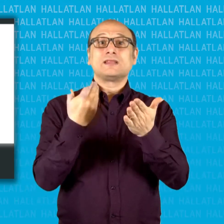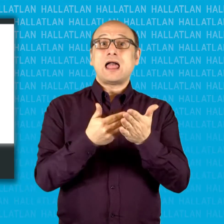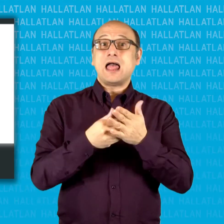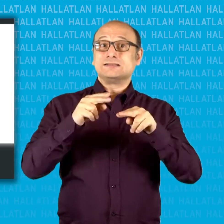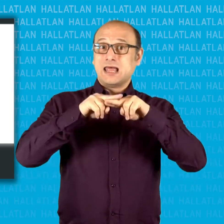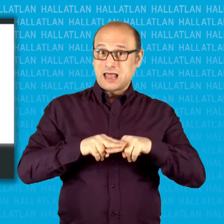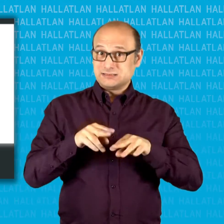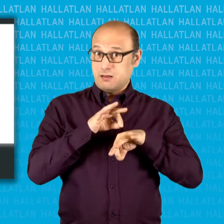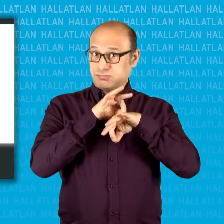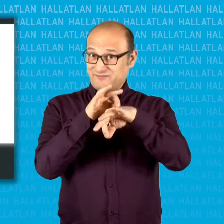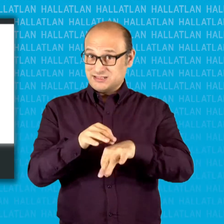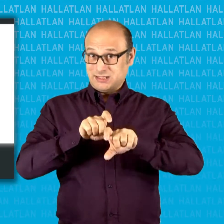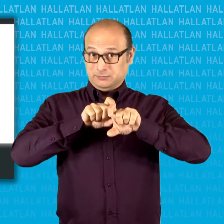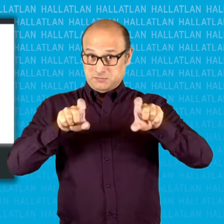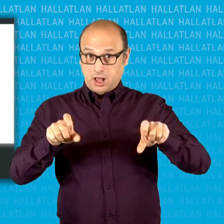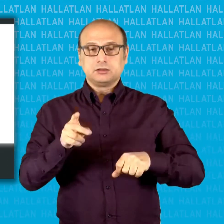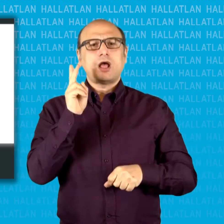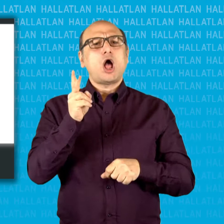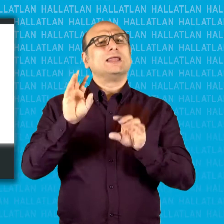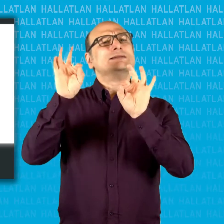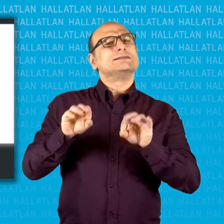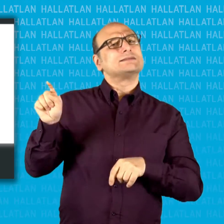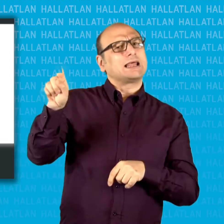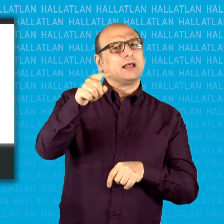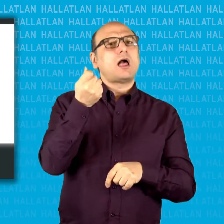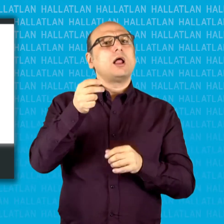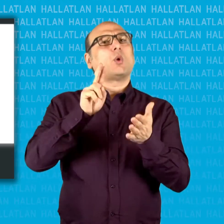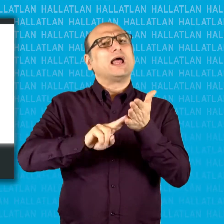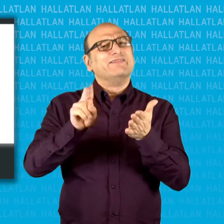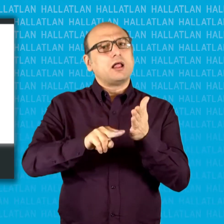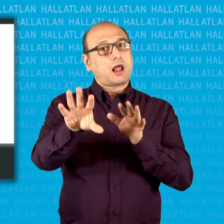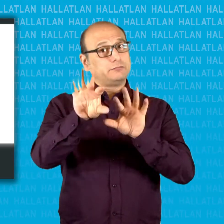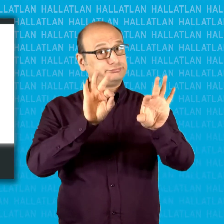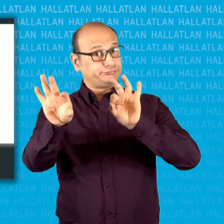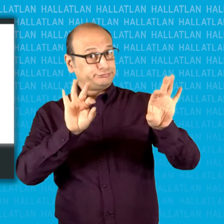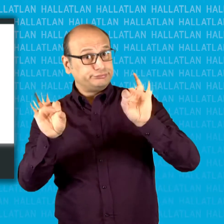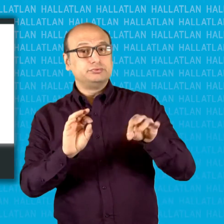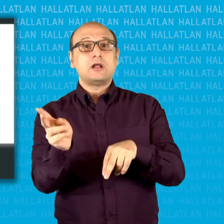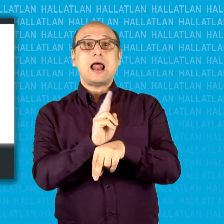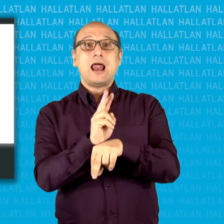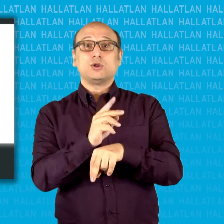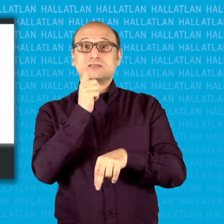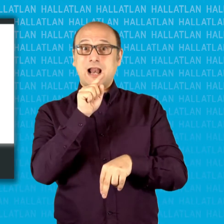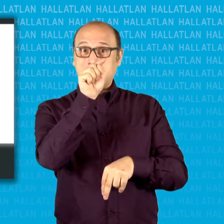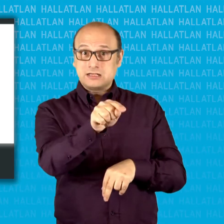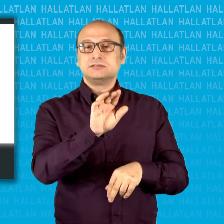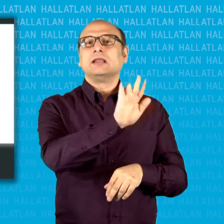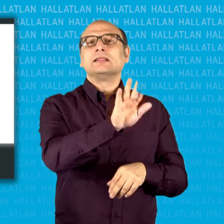a rendszer bevezetésével az ellenőrzésre kiválasztott adózónak